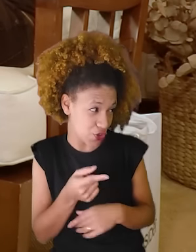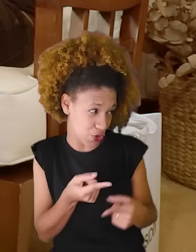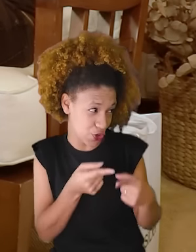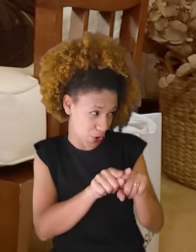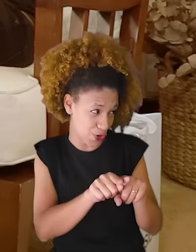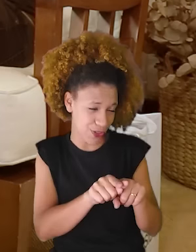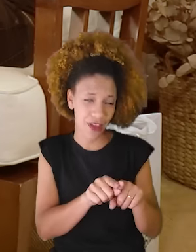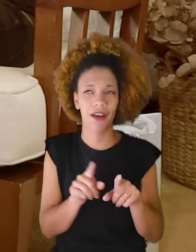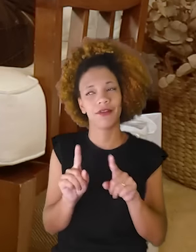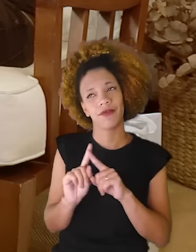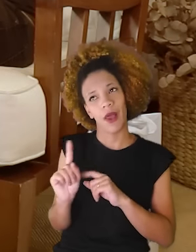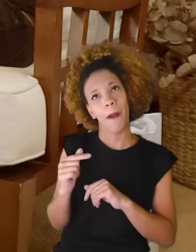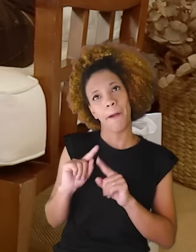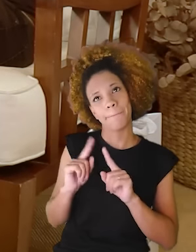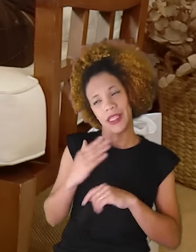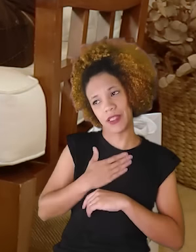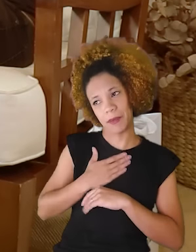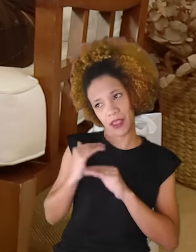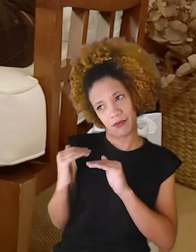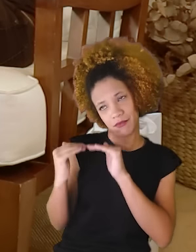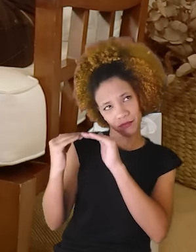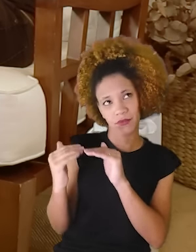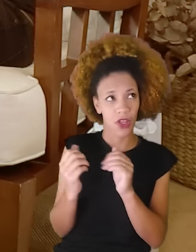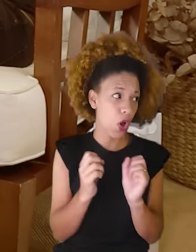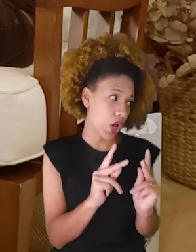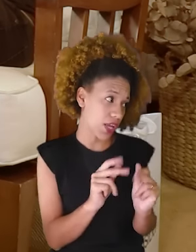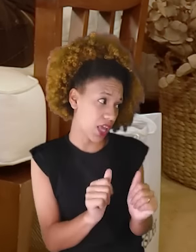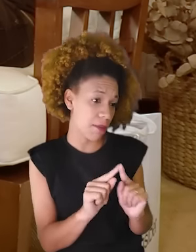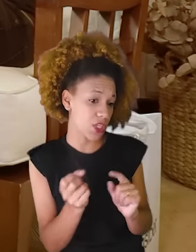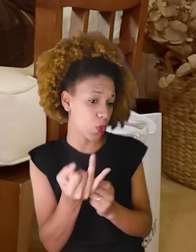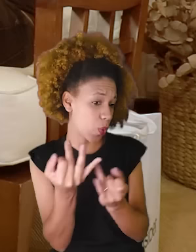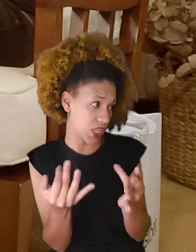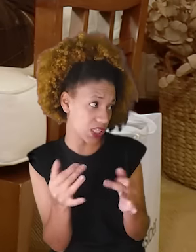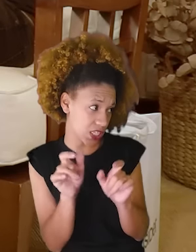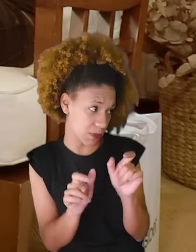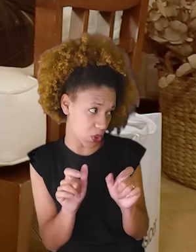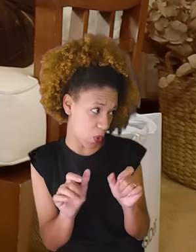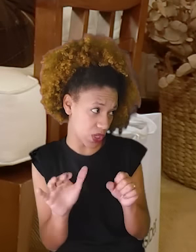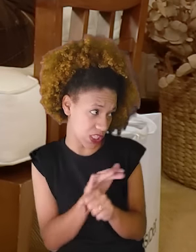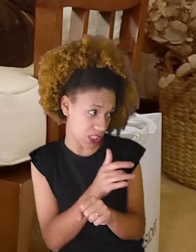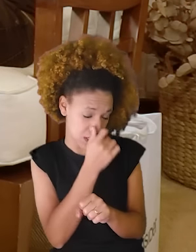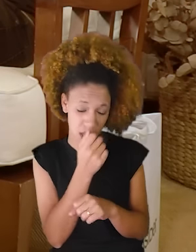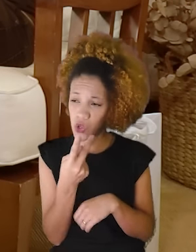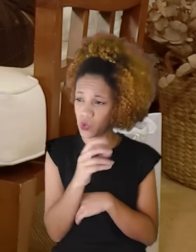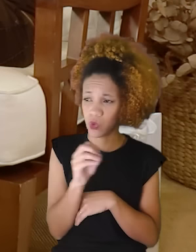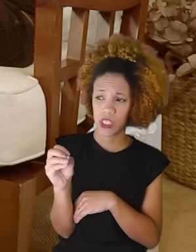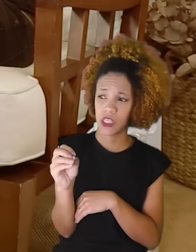mas eu tenho a maior porcentagem tudo bem mas é um bar que vai caber quantas pessoas cara 200 pessoas